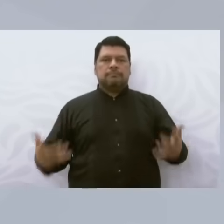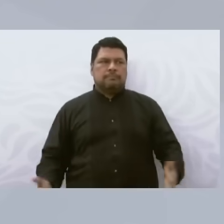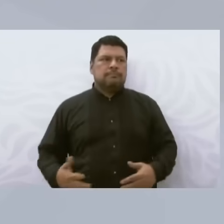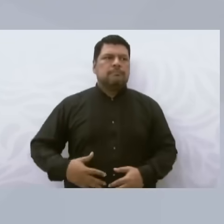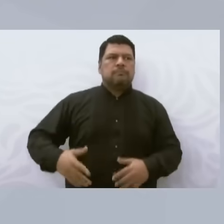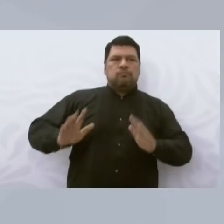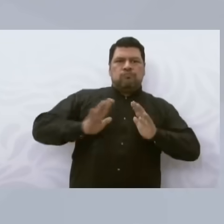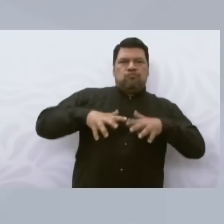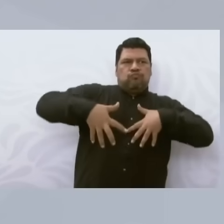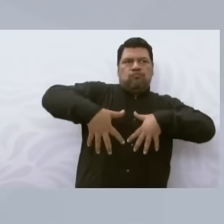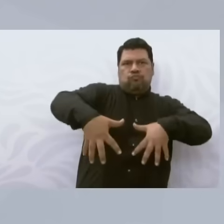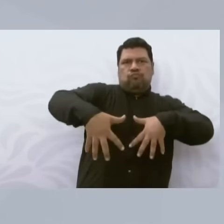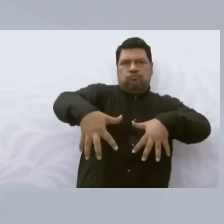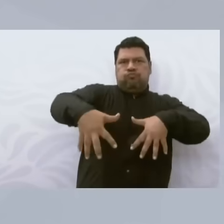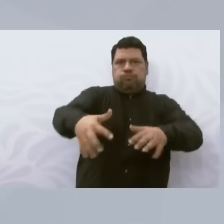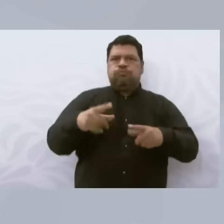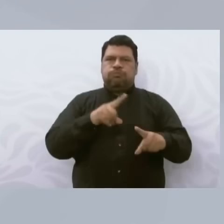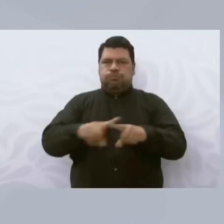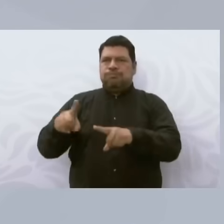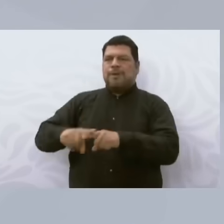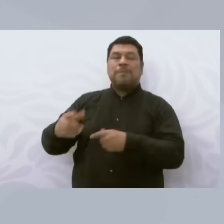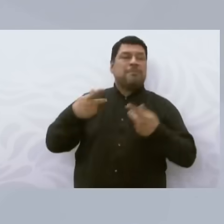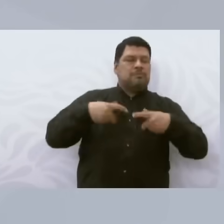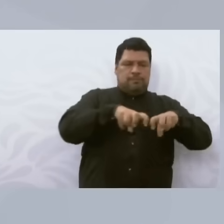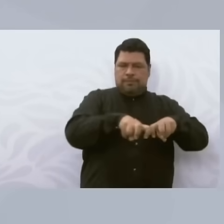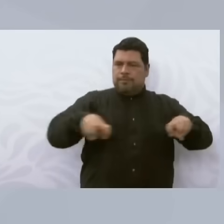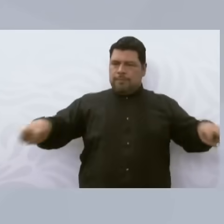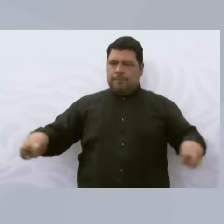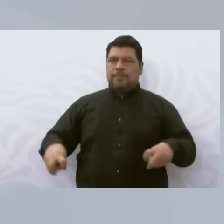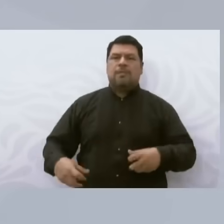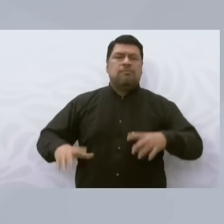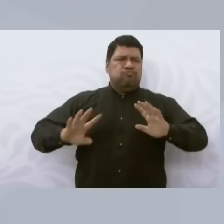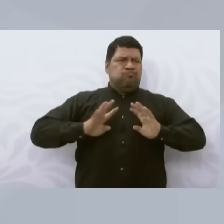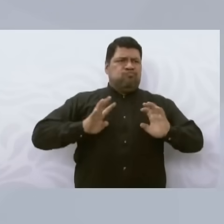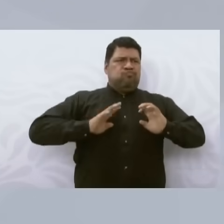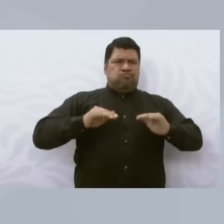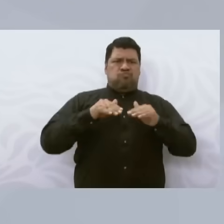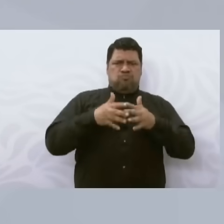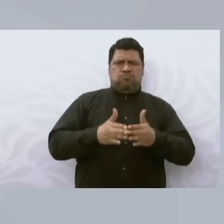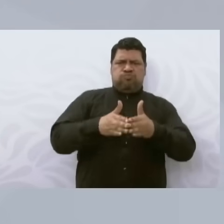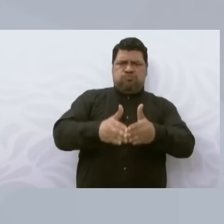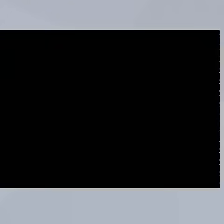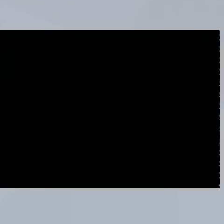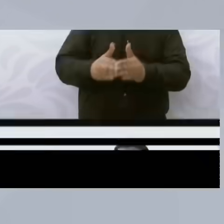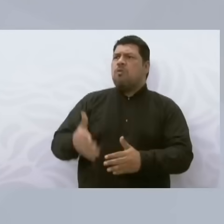acompañan en el presidium integrantes de las fuerzas armadas cadetes que juran bandera